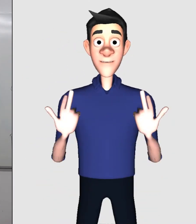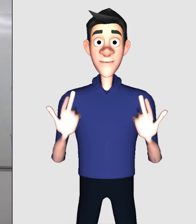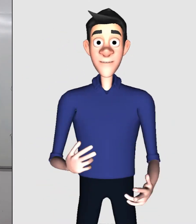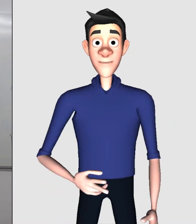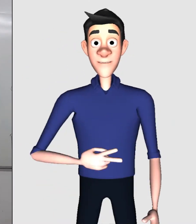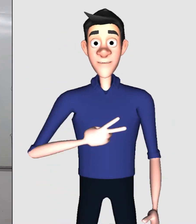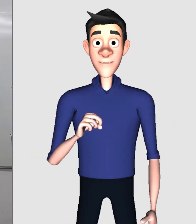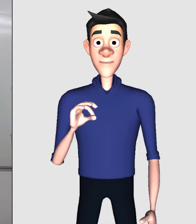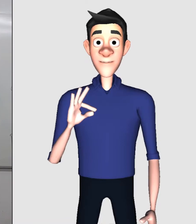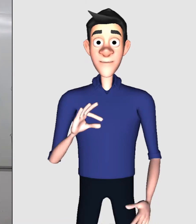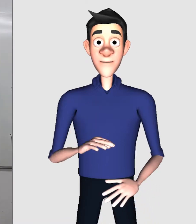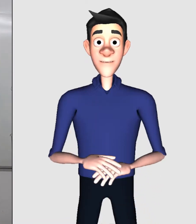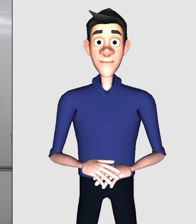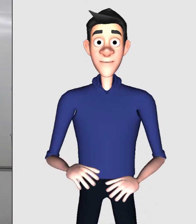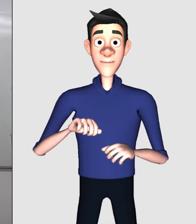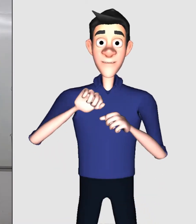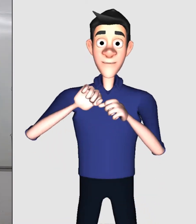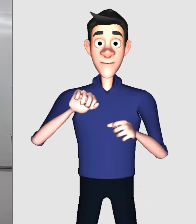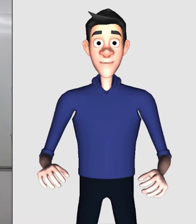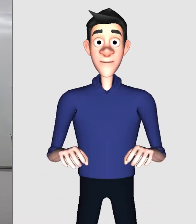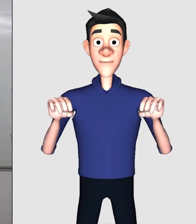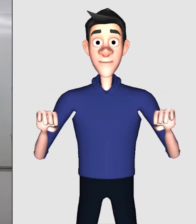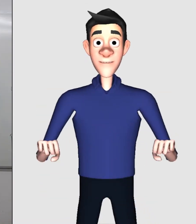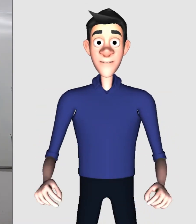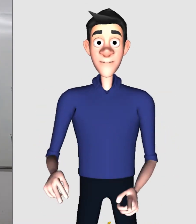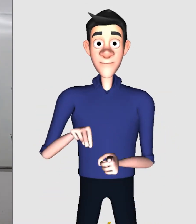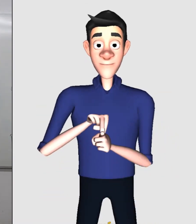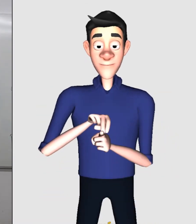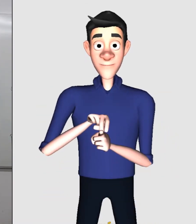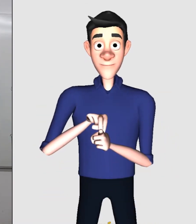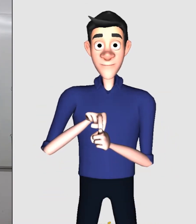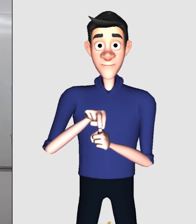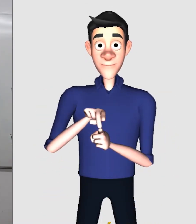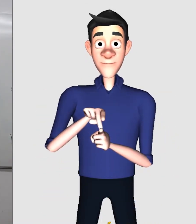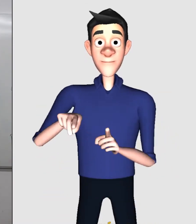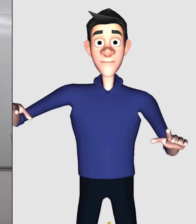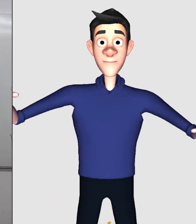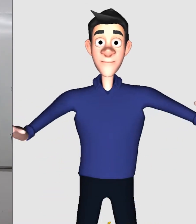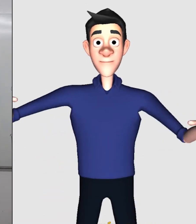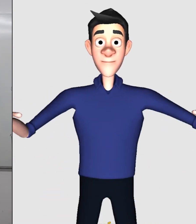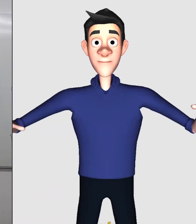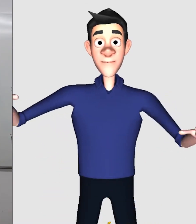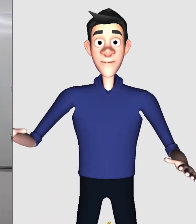Aqui em cima da mola 1, a força que equilibra a força na mola são duas tensões